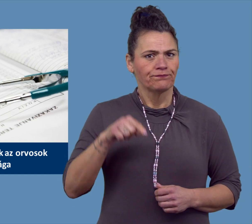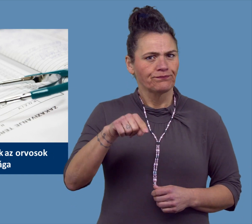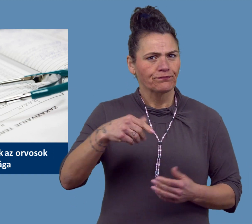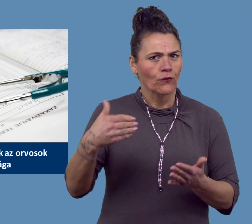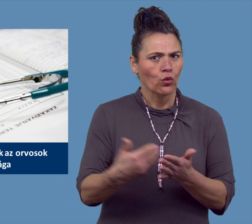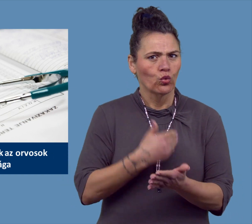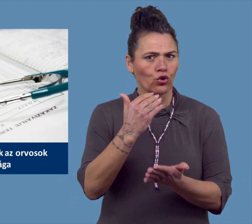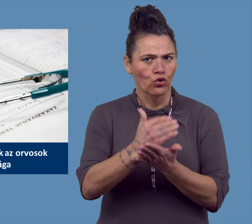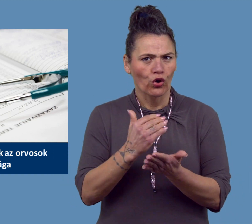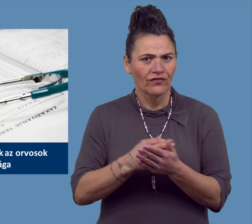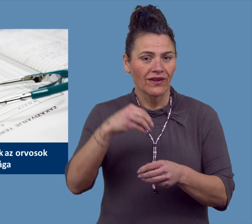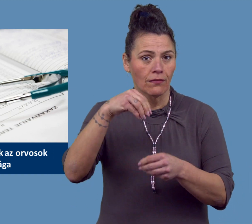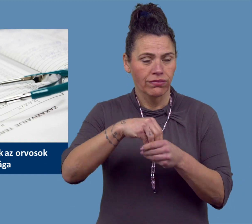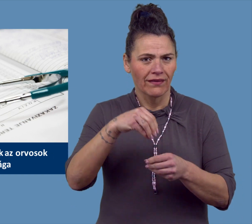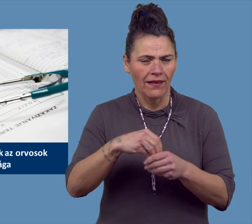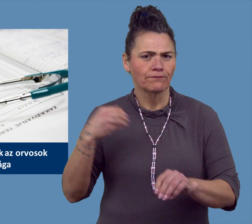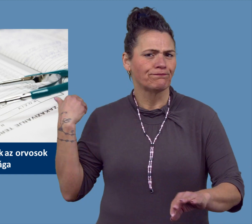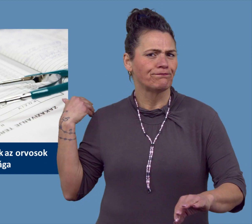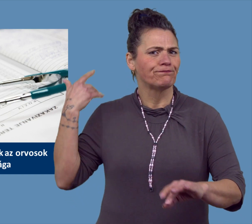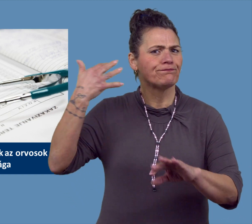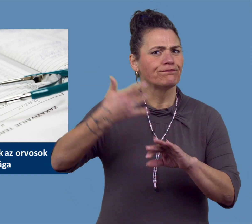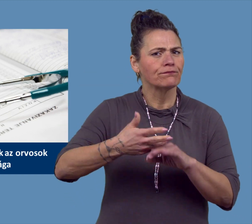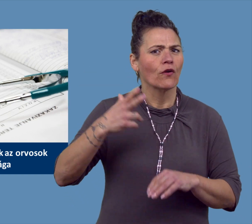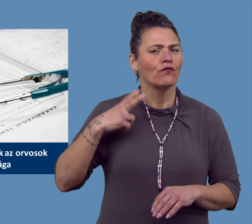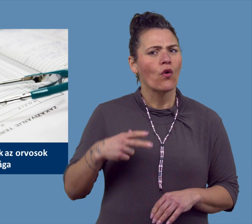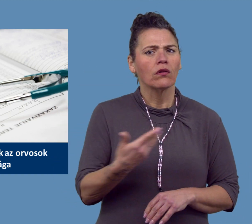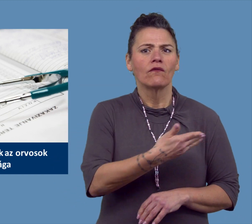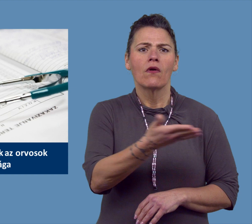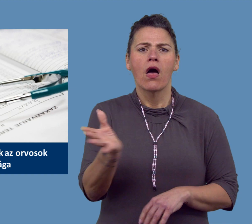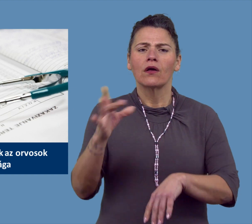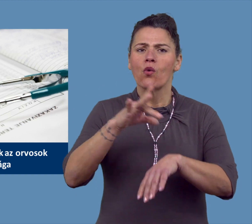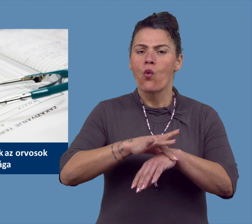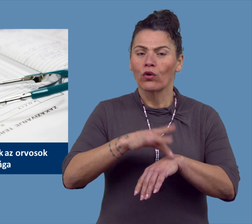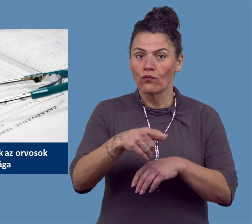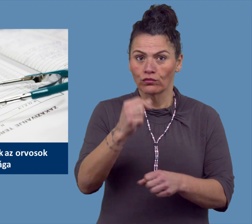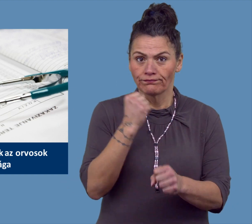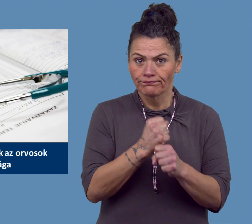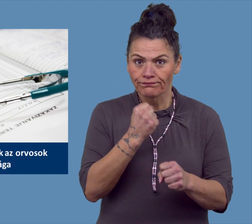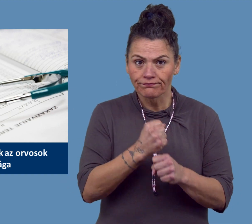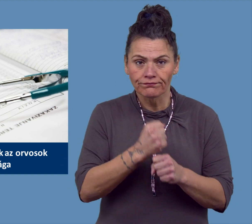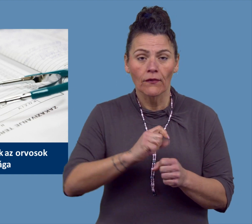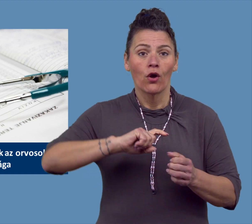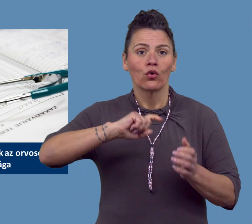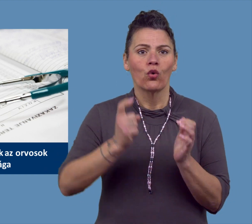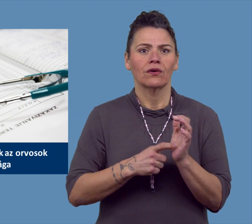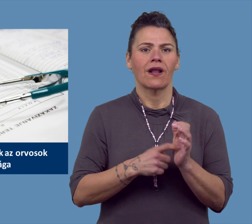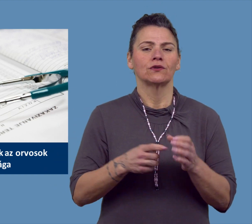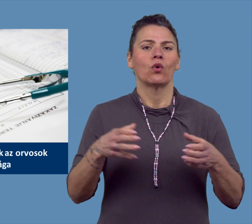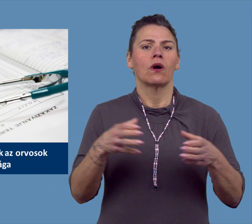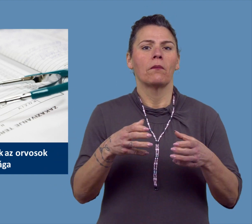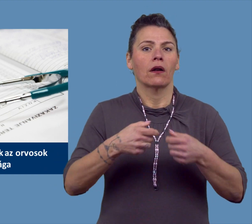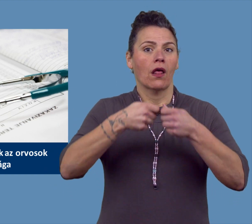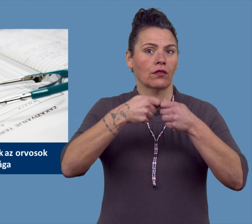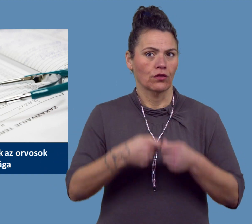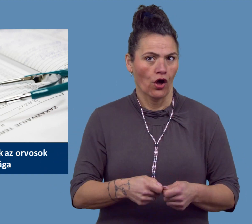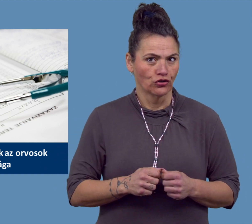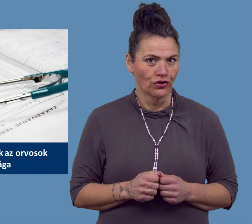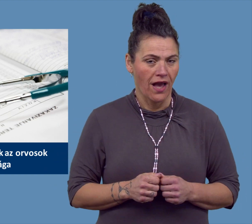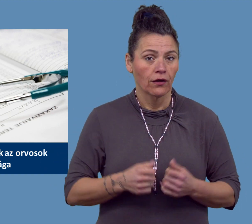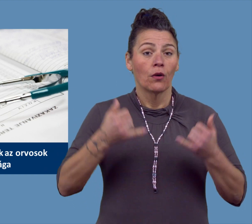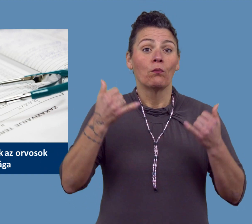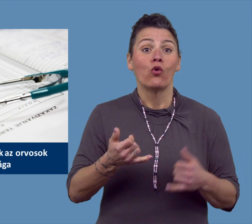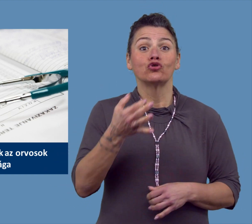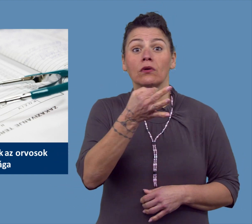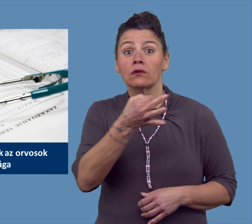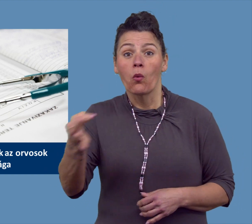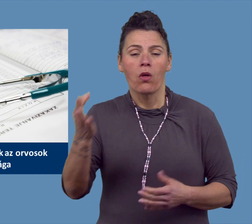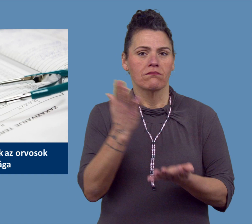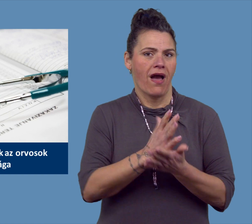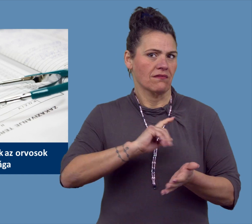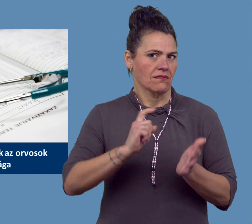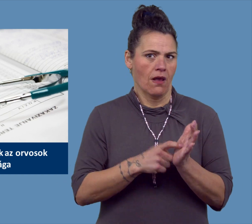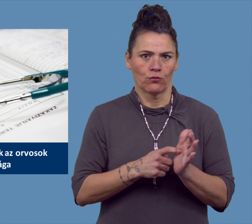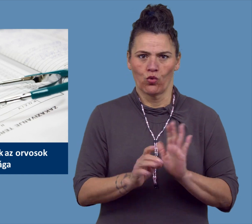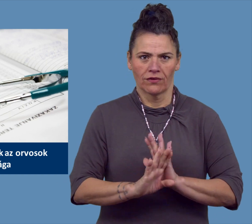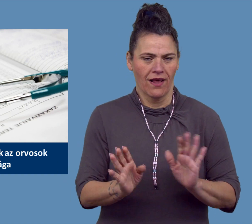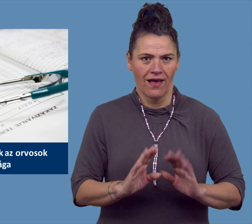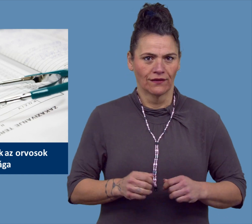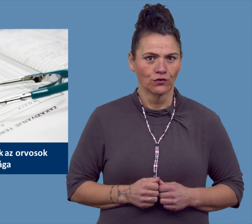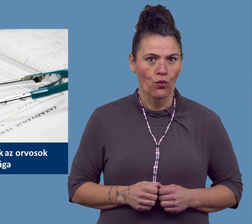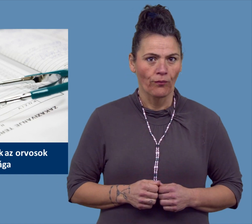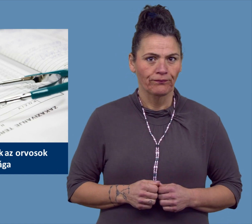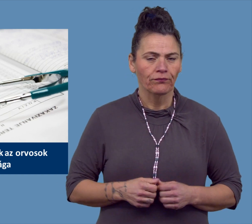A jogszabály kimondja, a Magyar Orvosi Kamarában meglévő tagság nélkül is végezhető egészségügyi tevékenység.